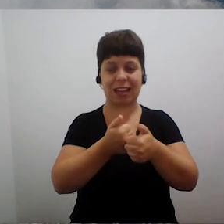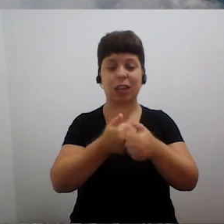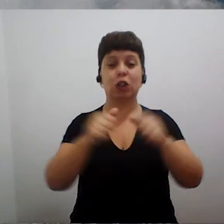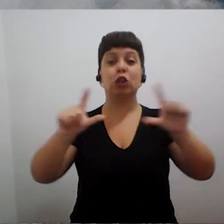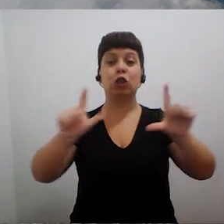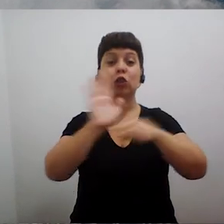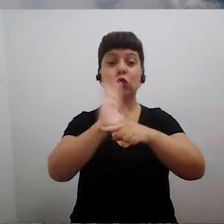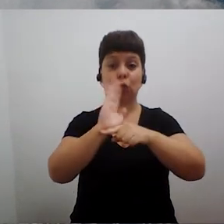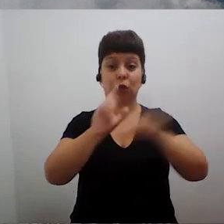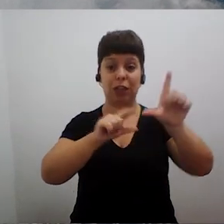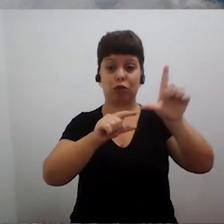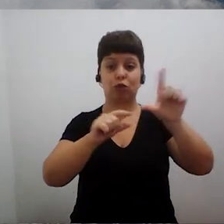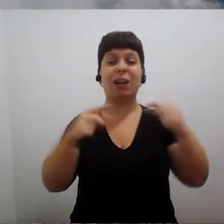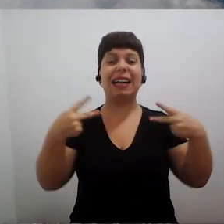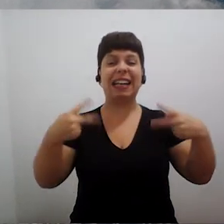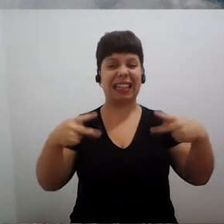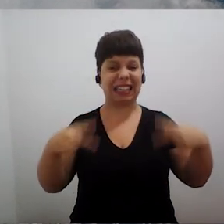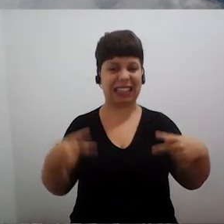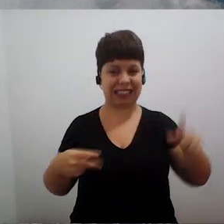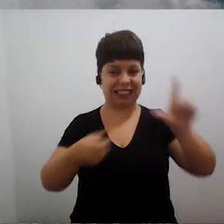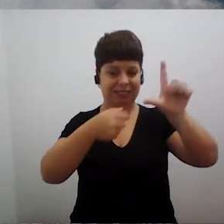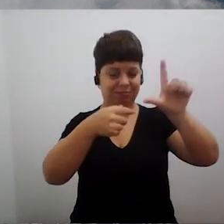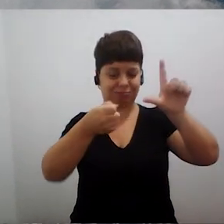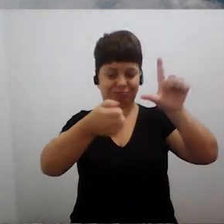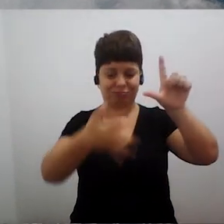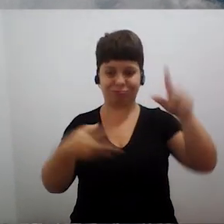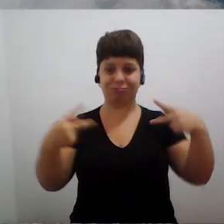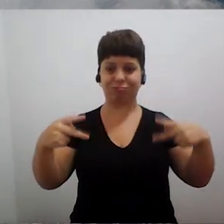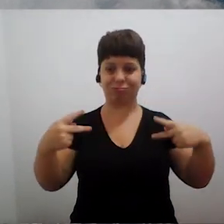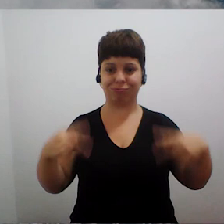vou deixar a descrição aqui, os links aqui na descrição do vídeo para vocês, ok?